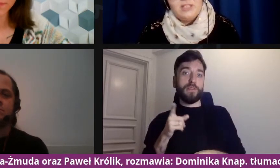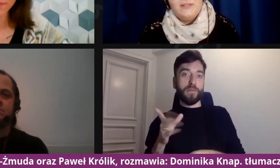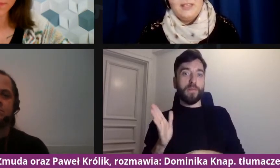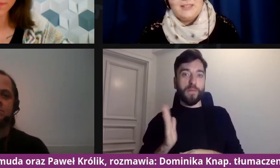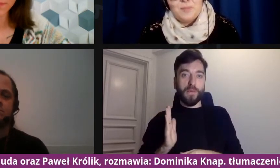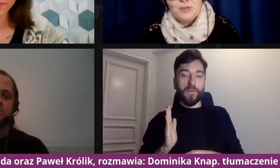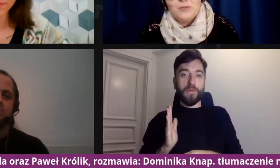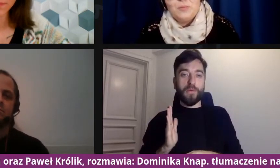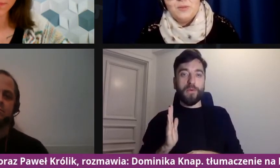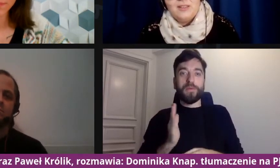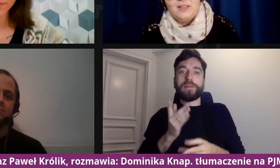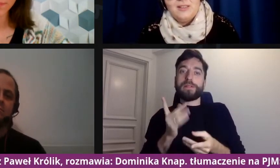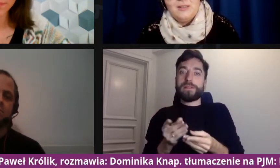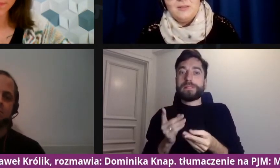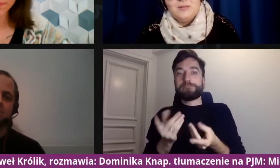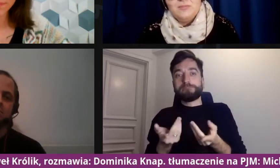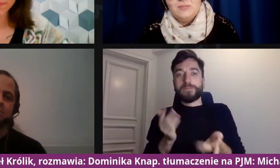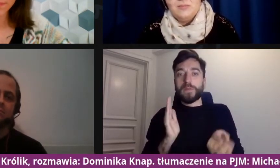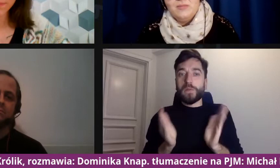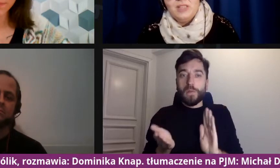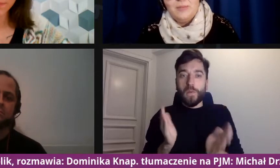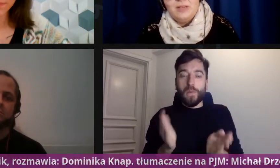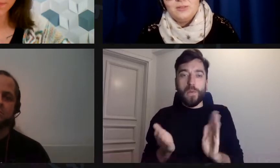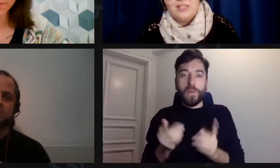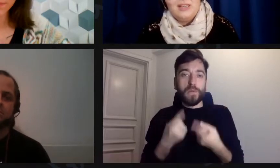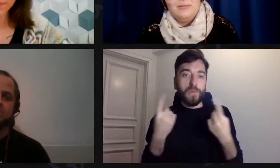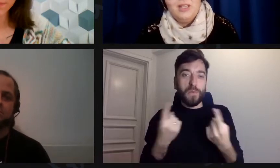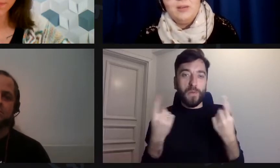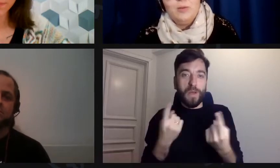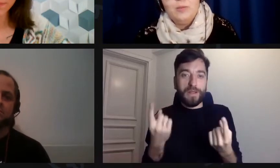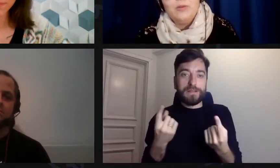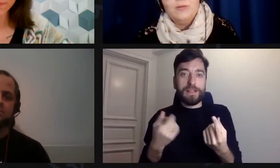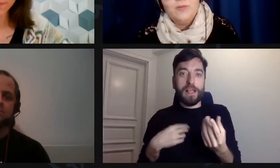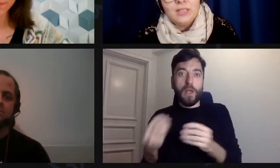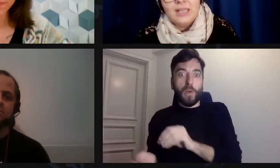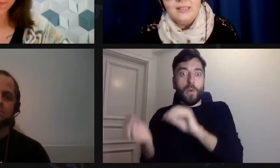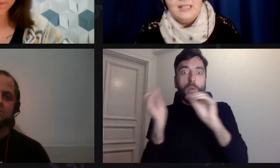w sposób rzucenia mnie na głęboką wodę